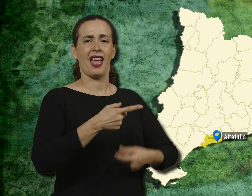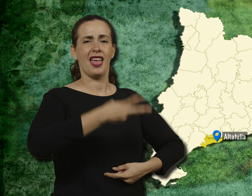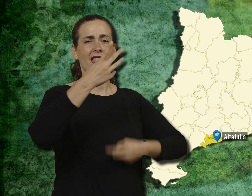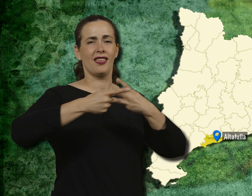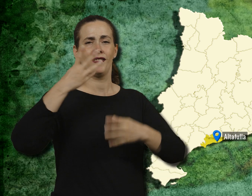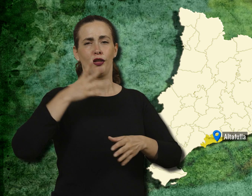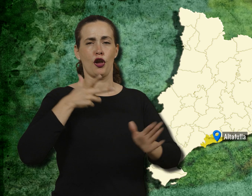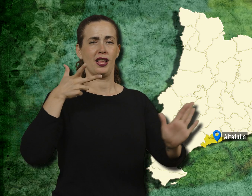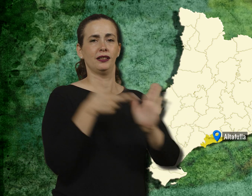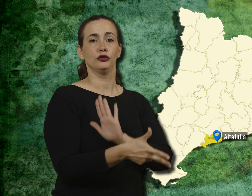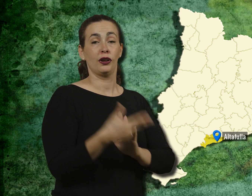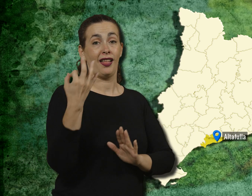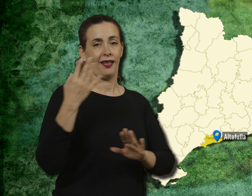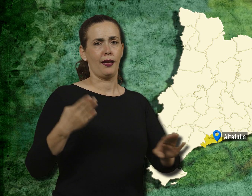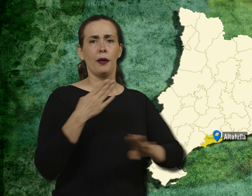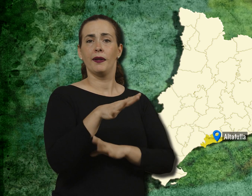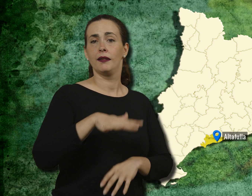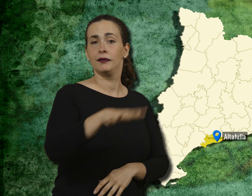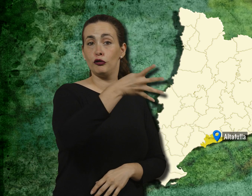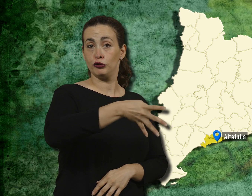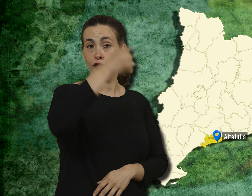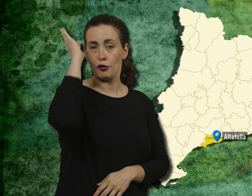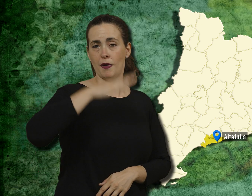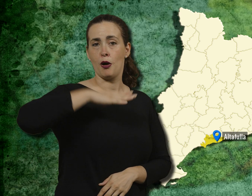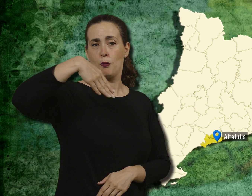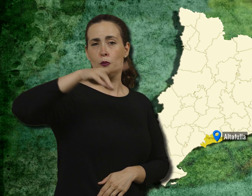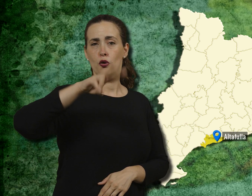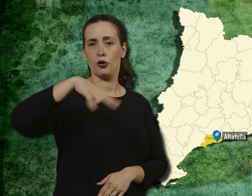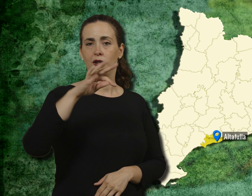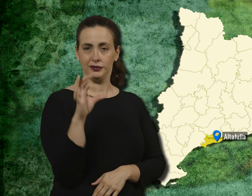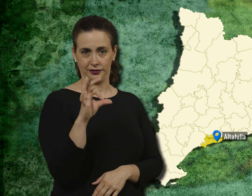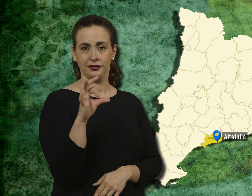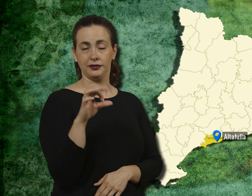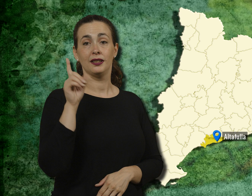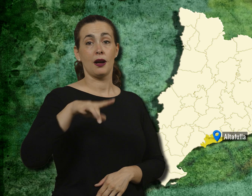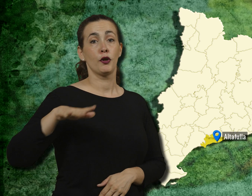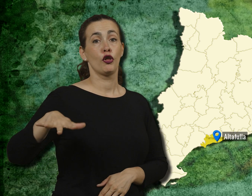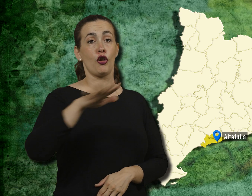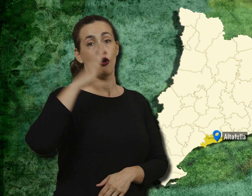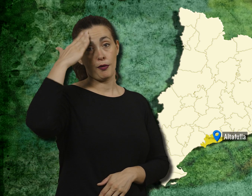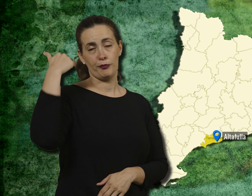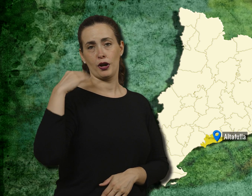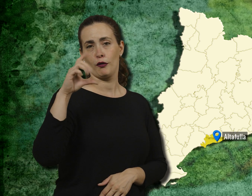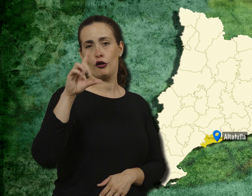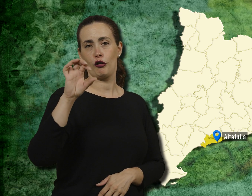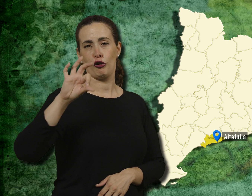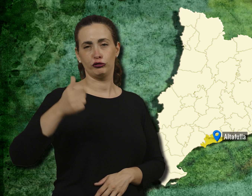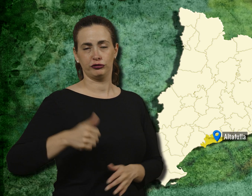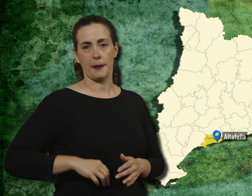Pel que fa als edificis històrics, cal destacar la vil·la romana dels Munts, així com el conjunt de la vila closa.